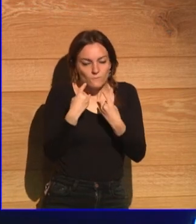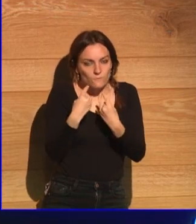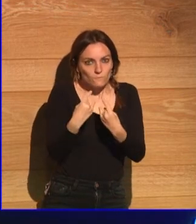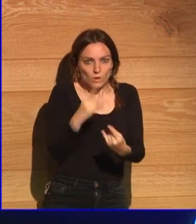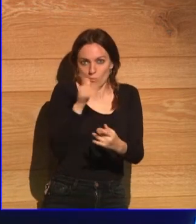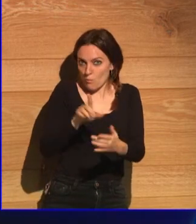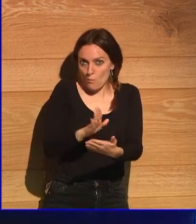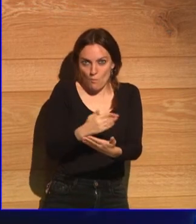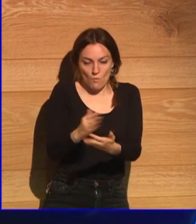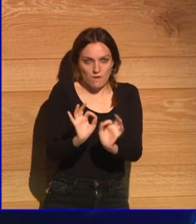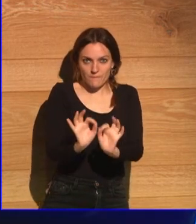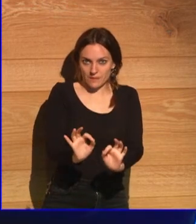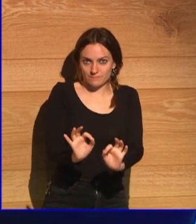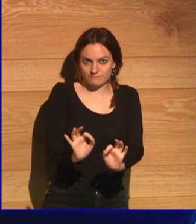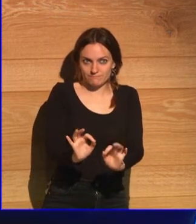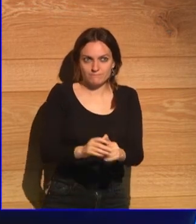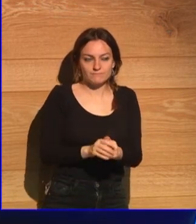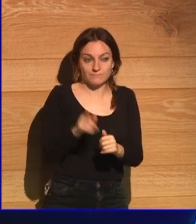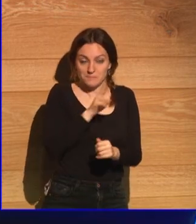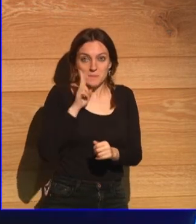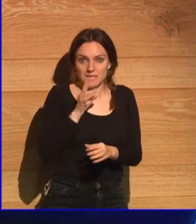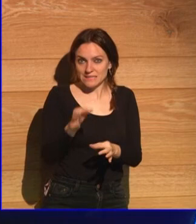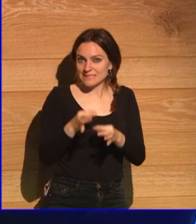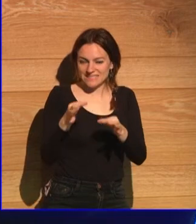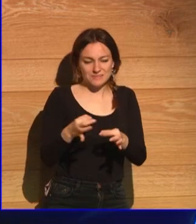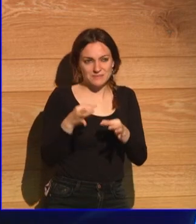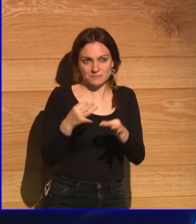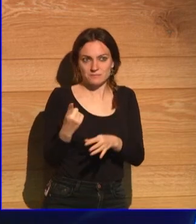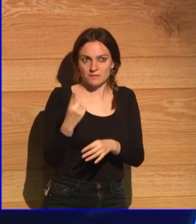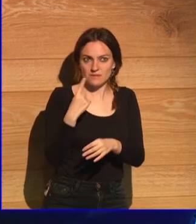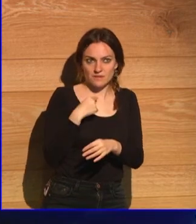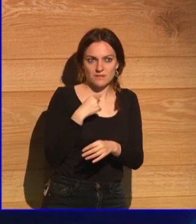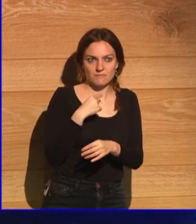Ella siempre decía que sentía mucha más cercanía hacia Eneas